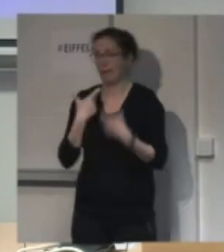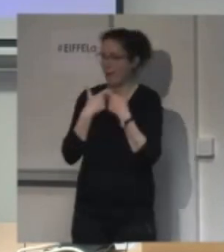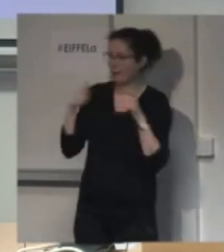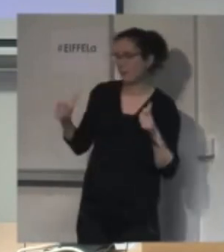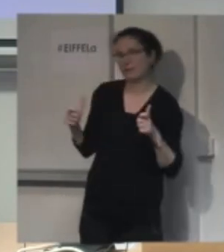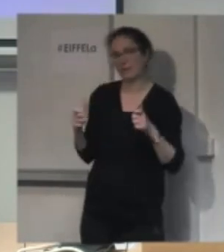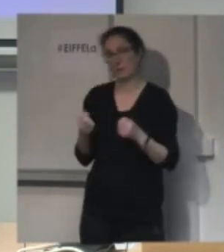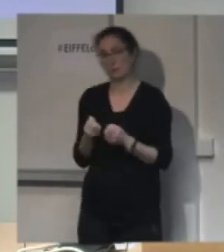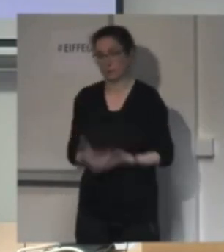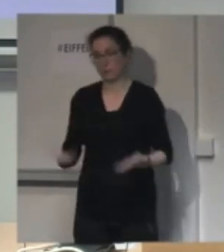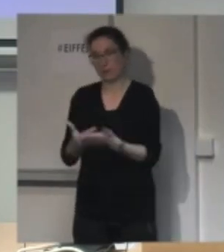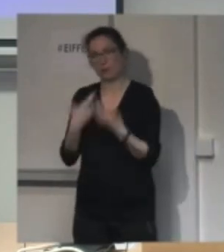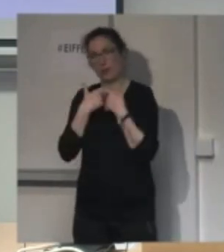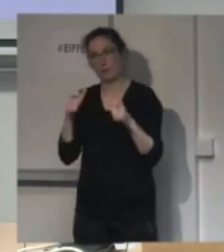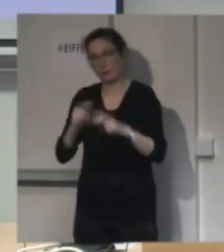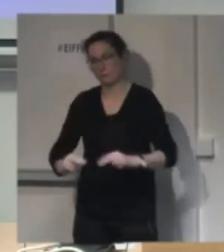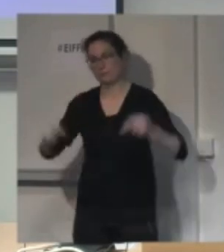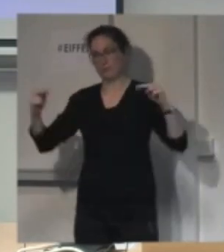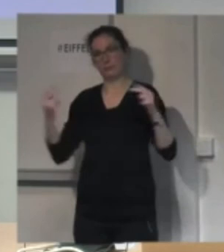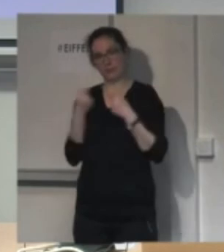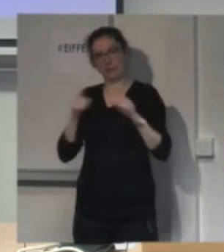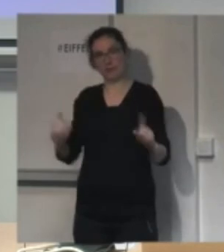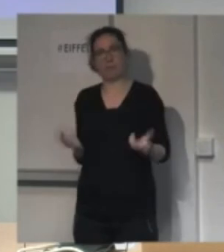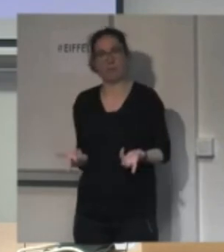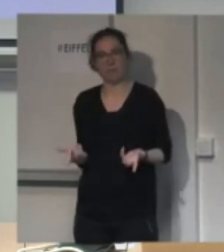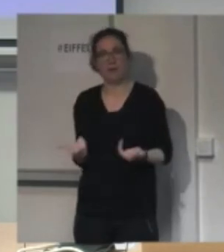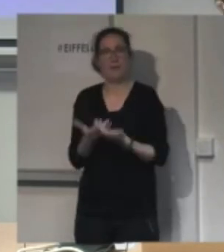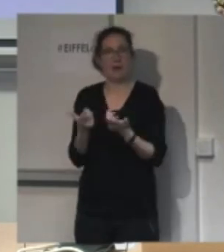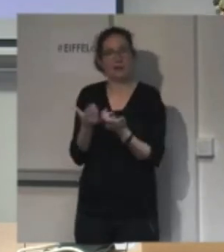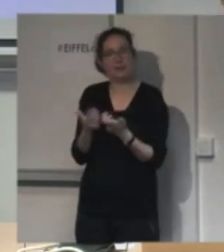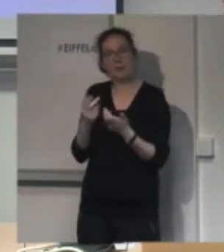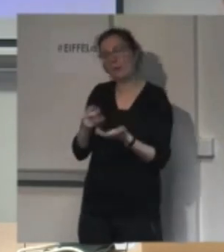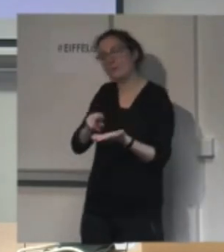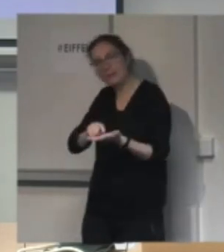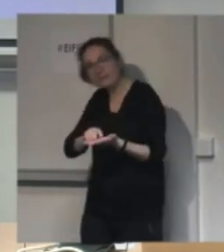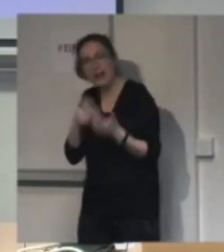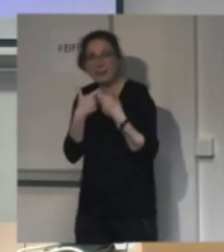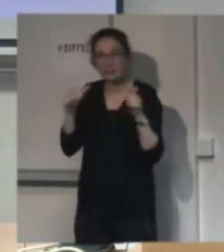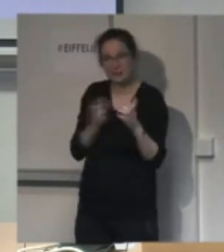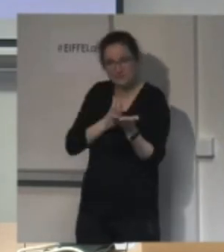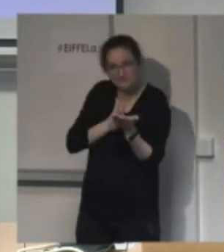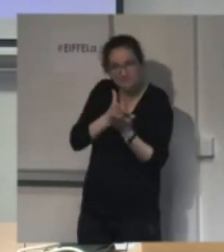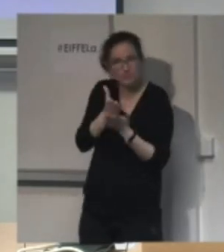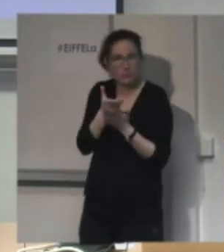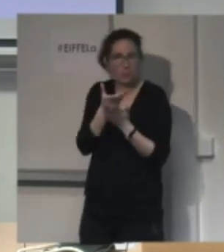il y a plusieurs approches. Donc là, vous allez voir l'aspect accessibilité ergonomique avec Marie du LUTIN.